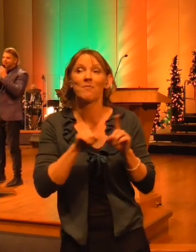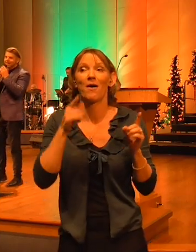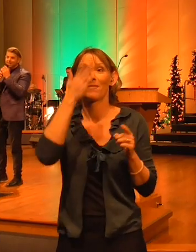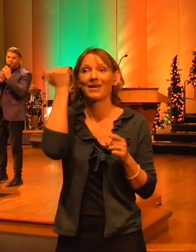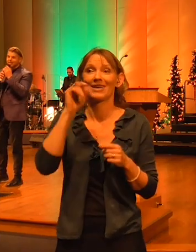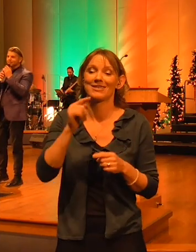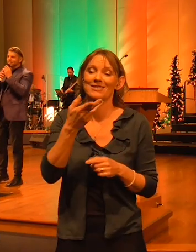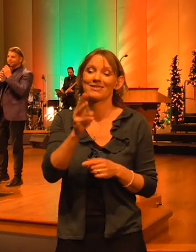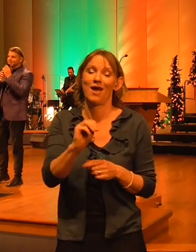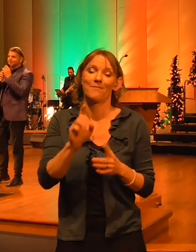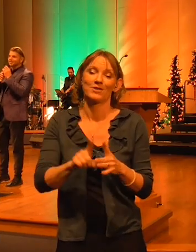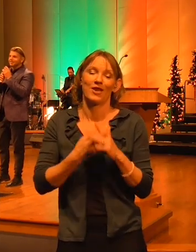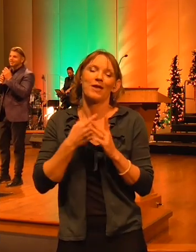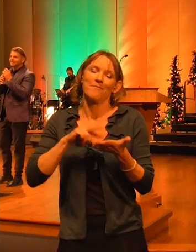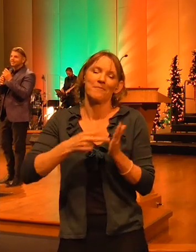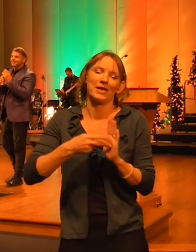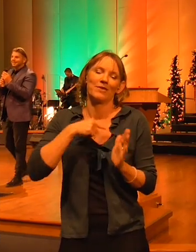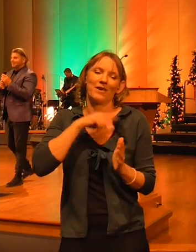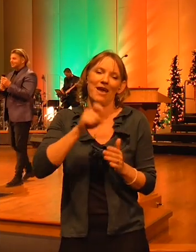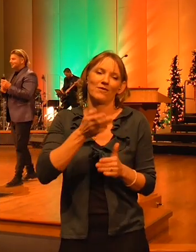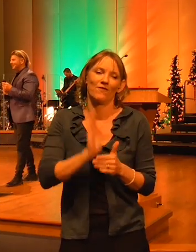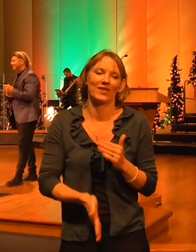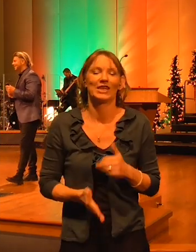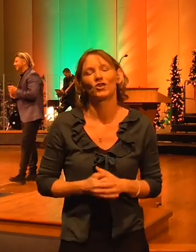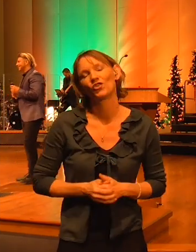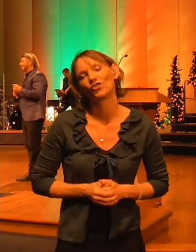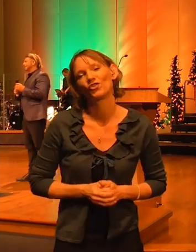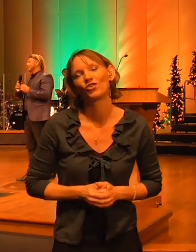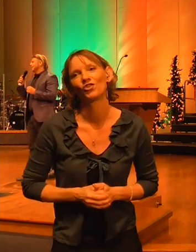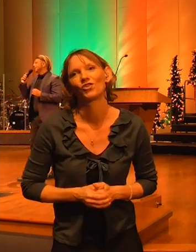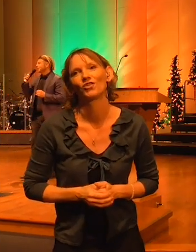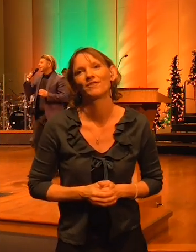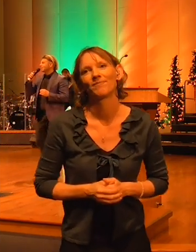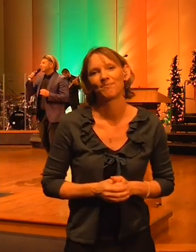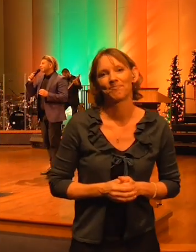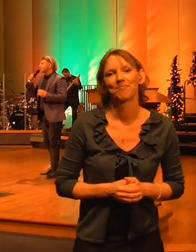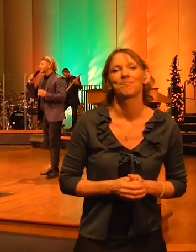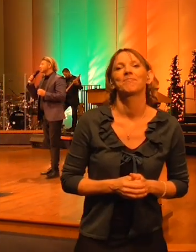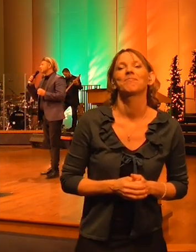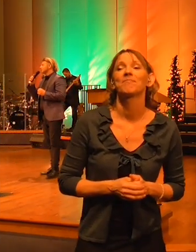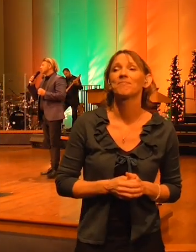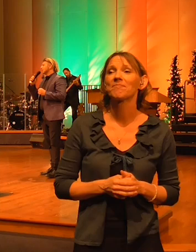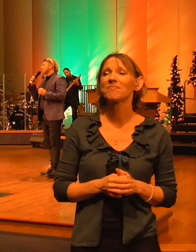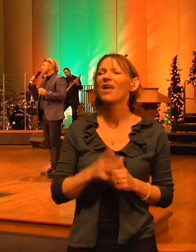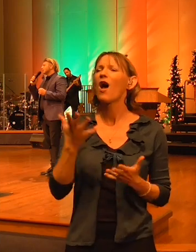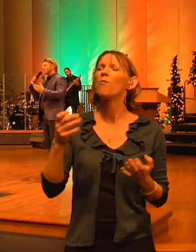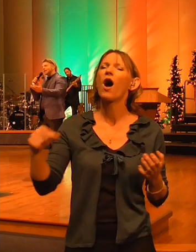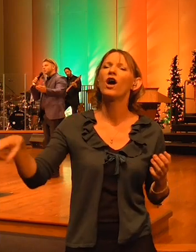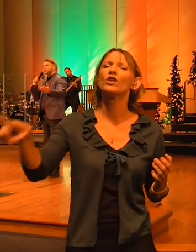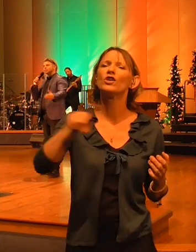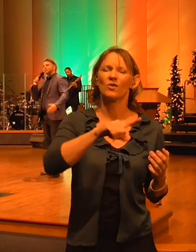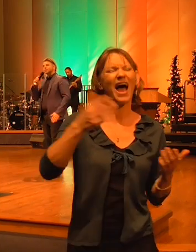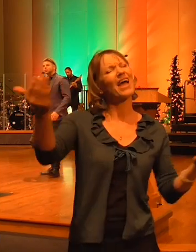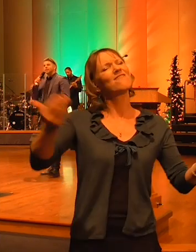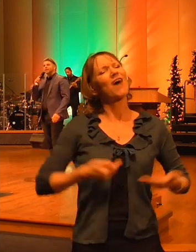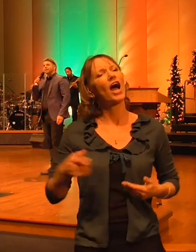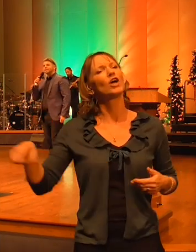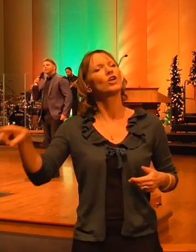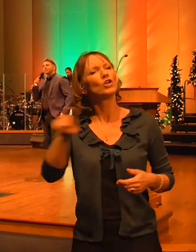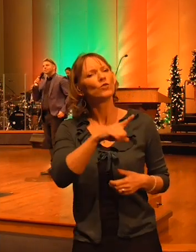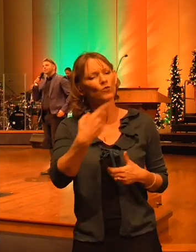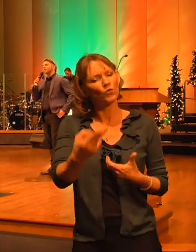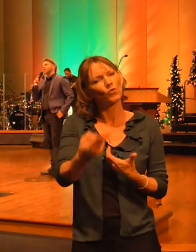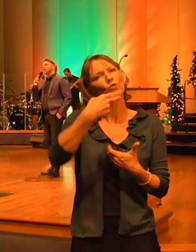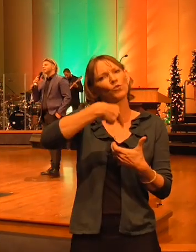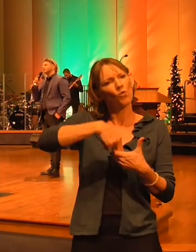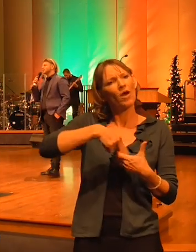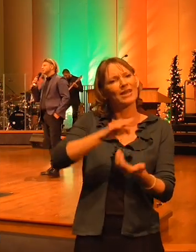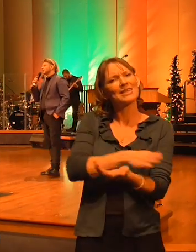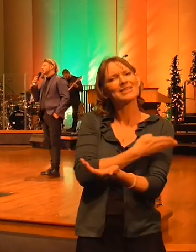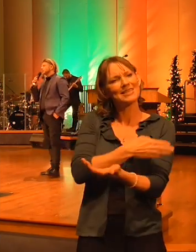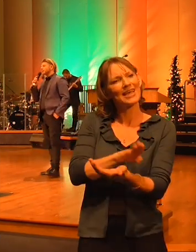. Me gustaría invitarte a unirte para cantar tu